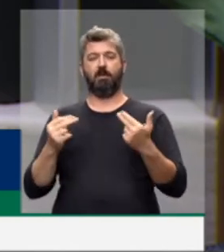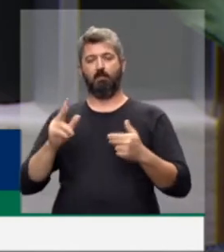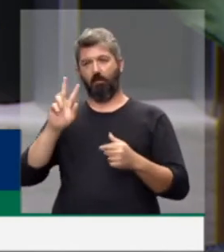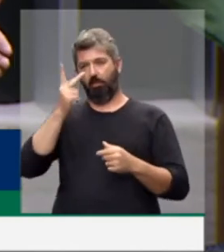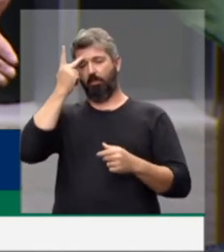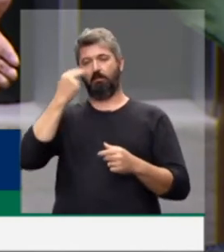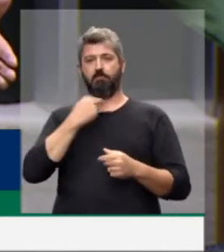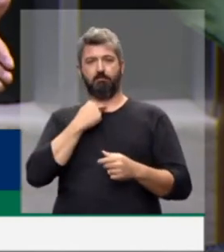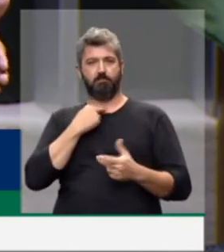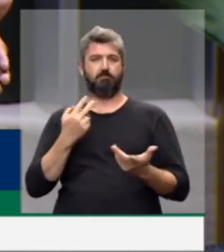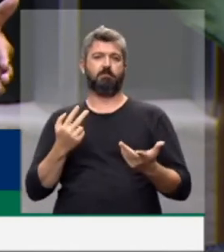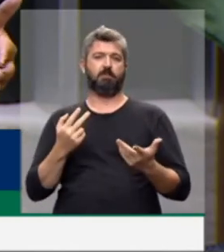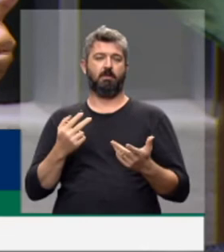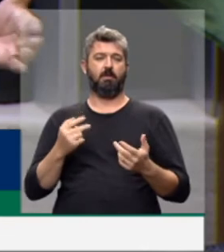BEM PARA O MEIO AMBIENTE, PARA OS DEPUTADOS FAZEREM A